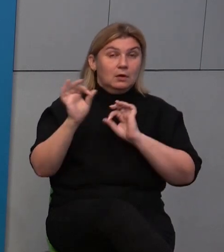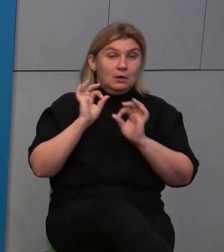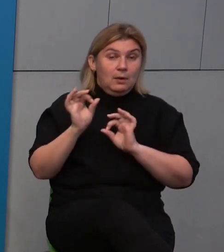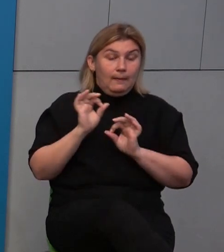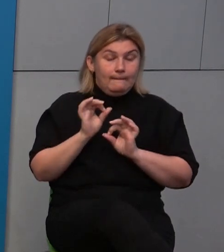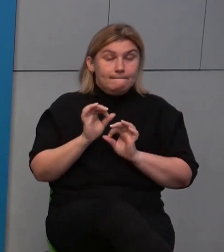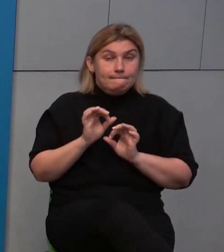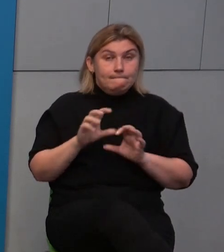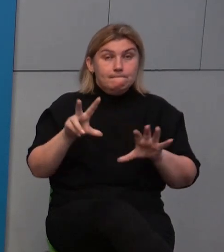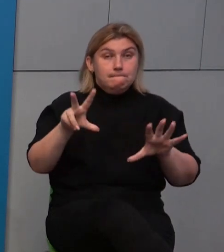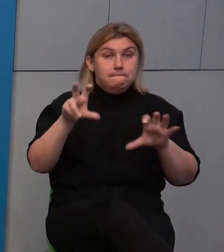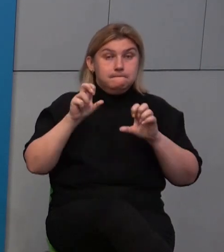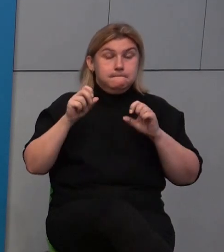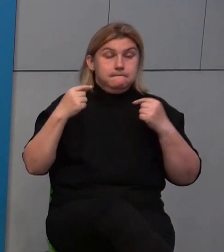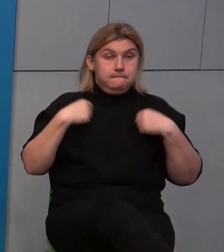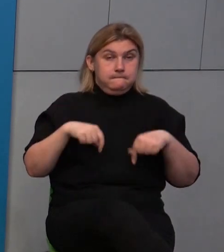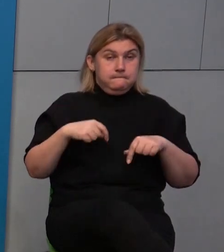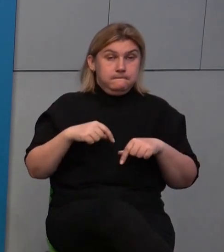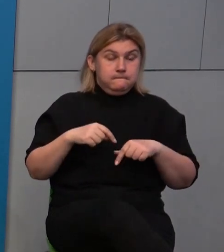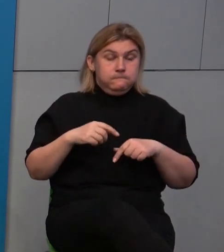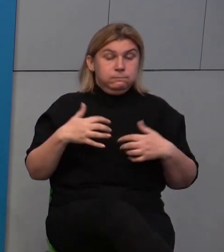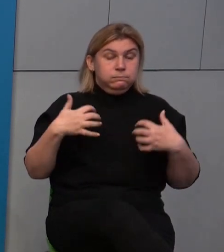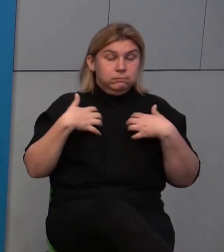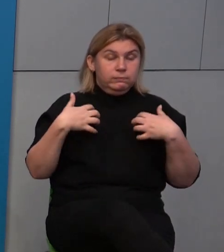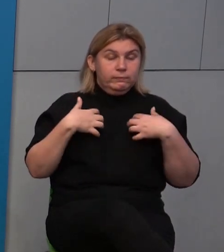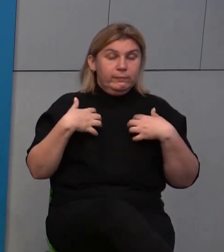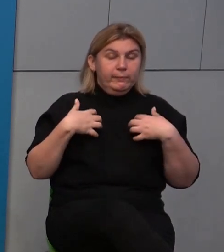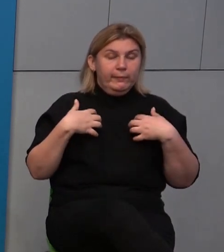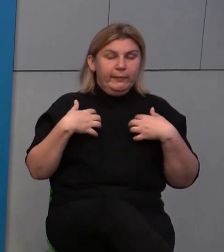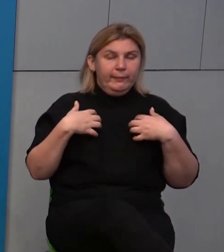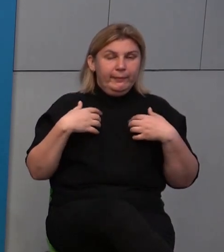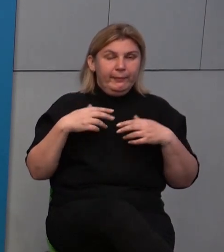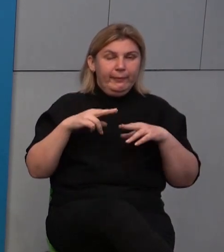800 osób, tak jak pani powiedziała, przeżyło i zostało wysłanych, wysiedlonych